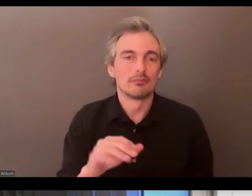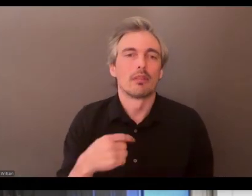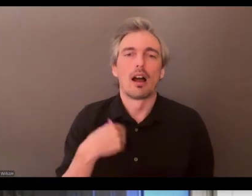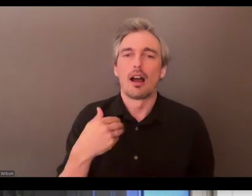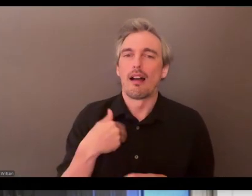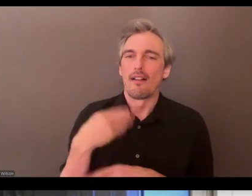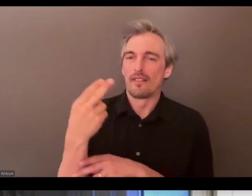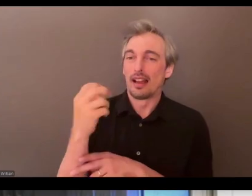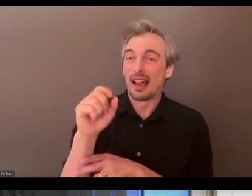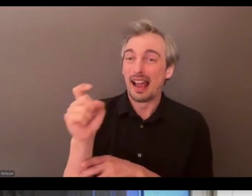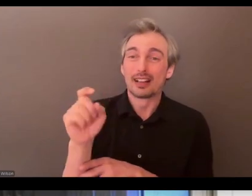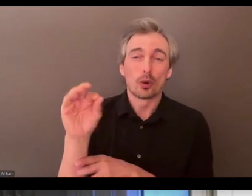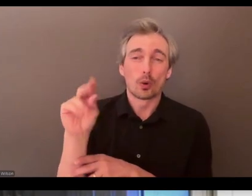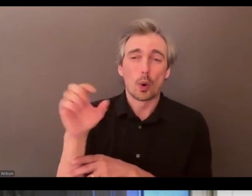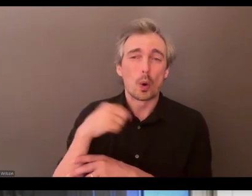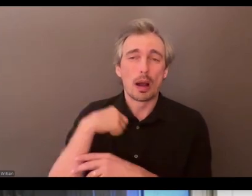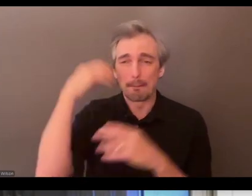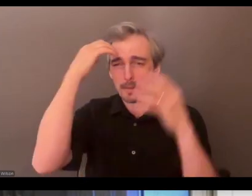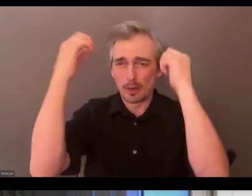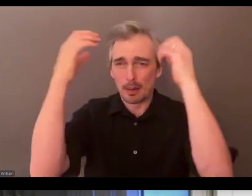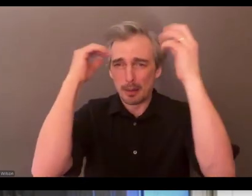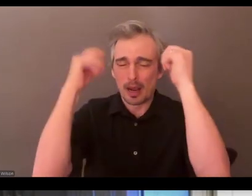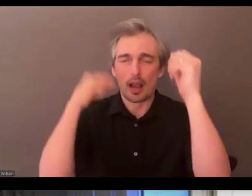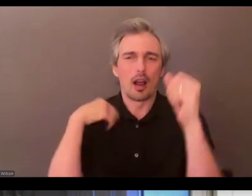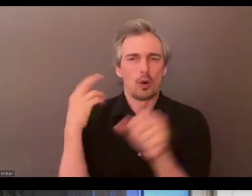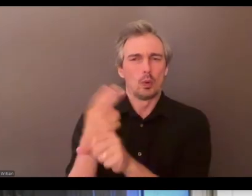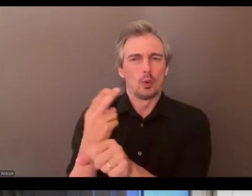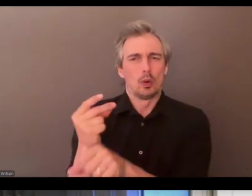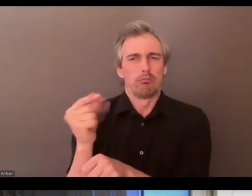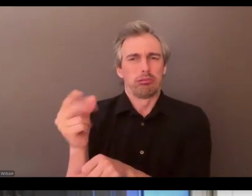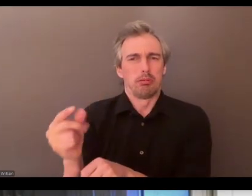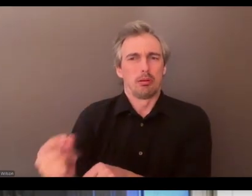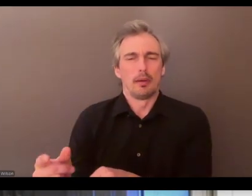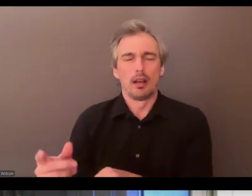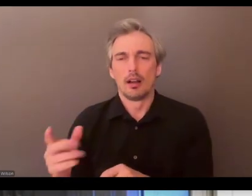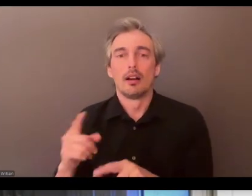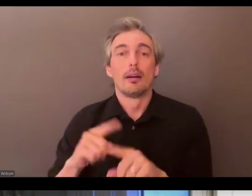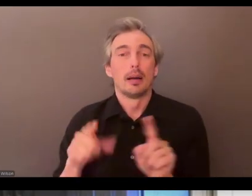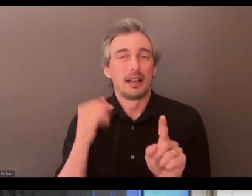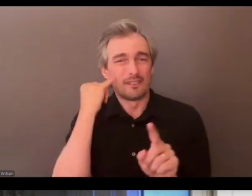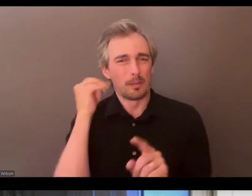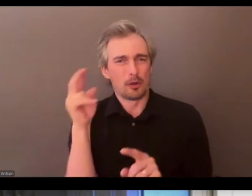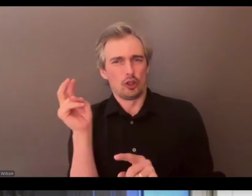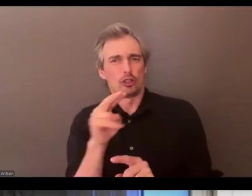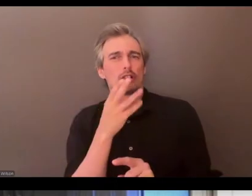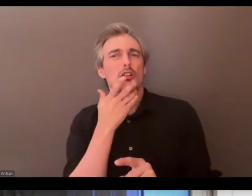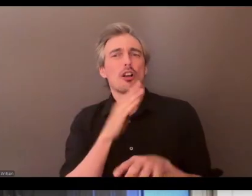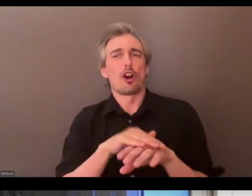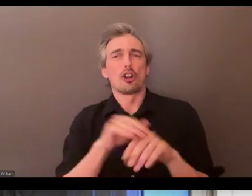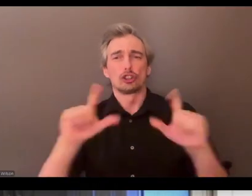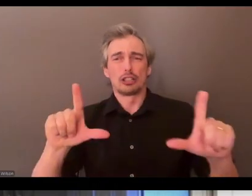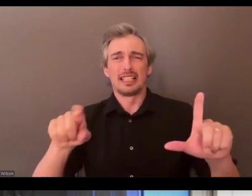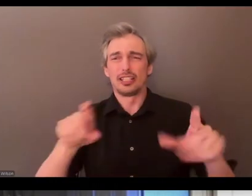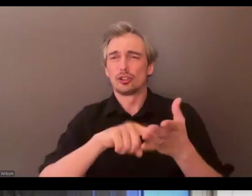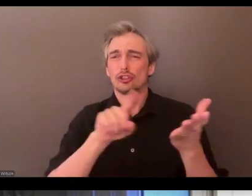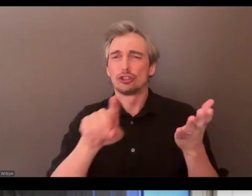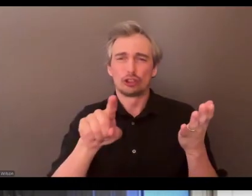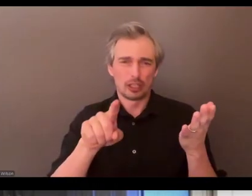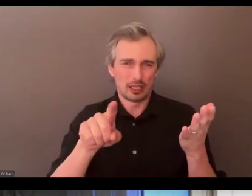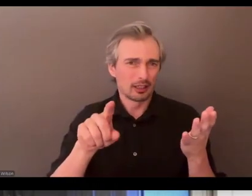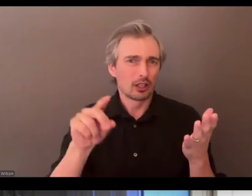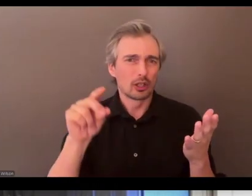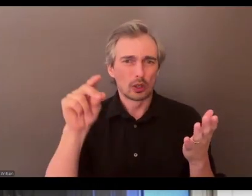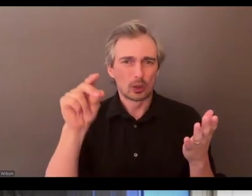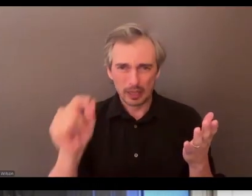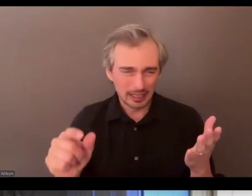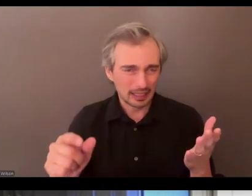緊急時には頼りにしているヘックスコ ードを覚えていますが、画 面上の色を見てコントラストをすばやくチェックする必要がある場